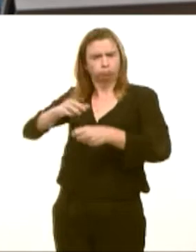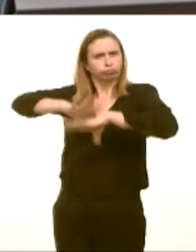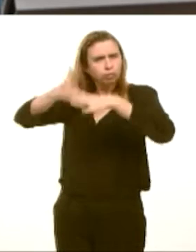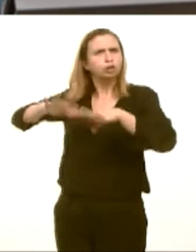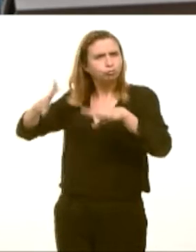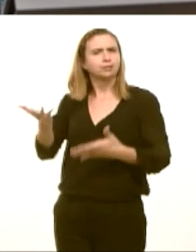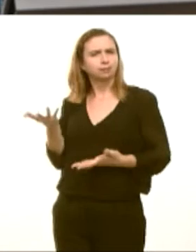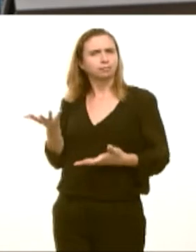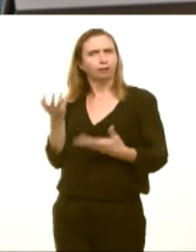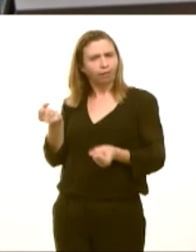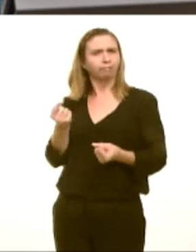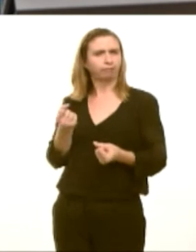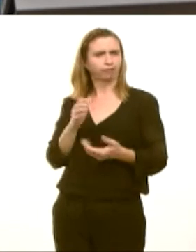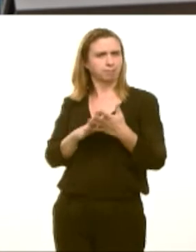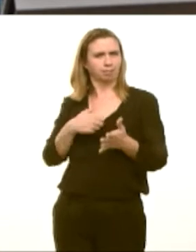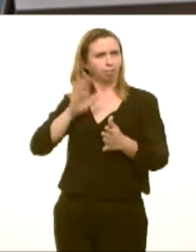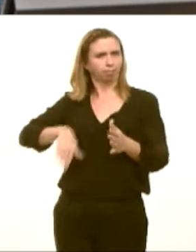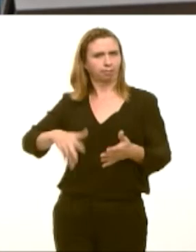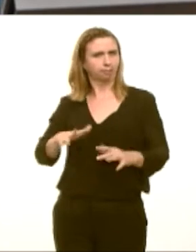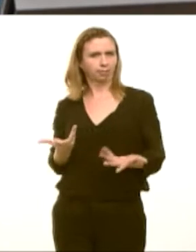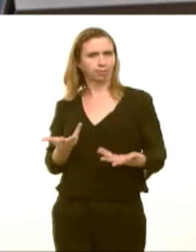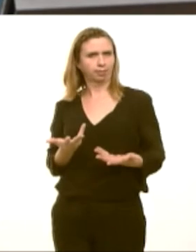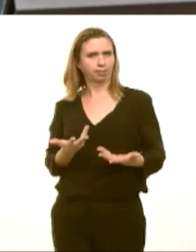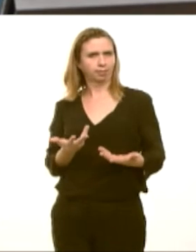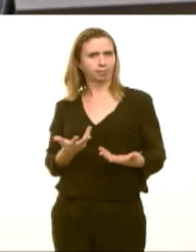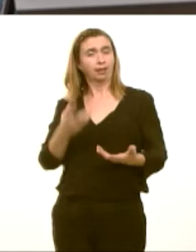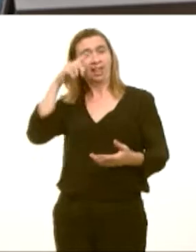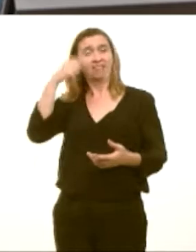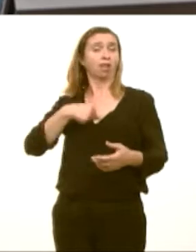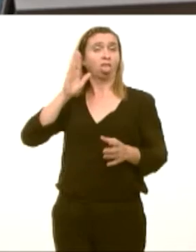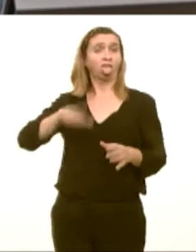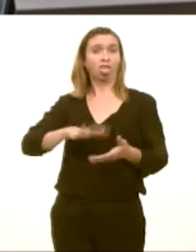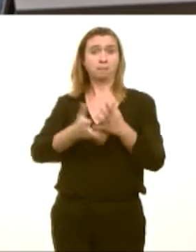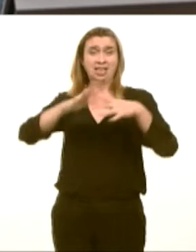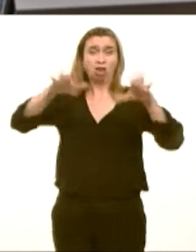Rydym yn gwybod yn nÍt, pe byddaiír farchnad yn rheoli hyn, na fydd band eang o gwbl tu